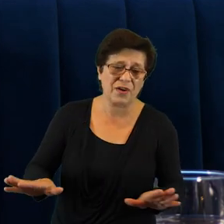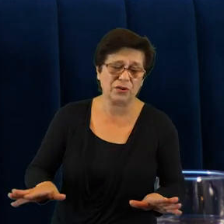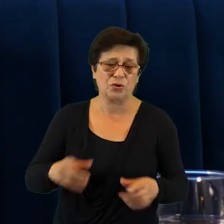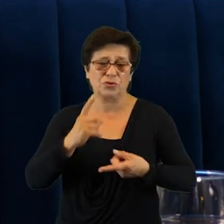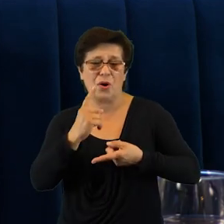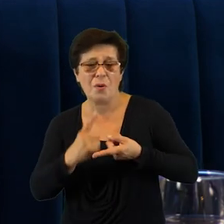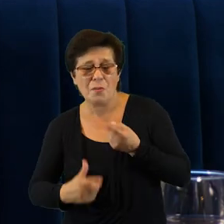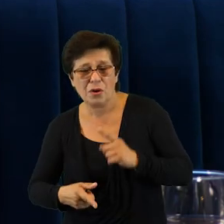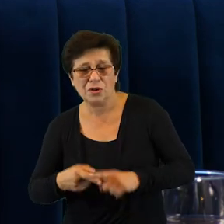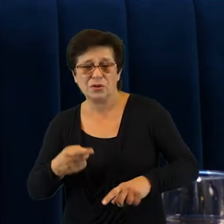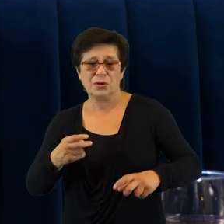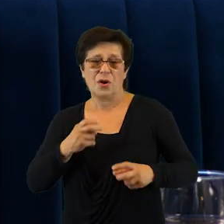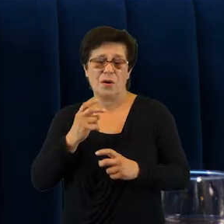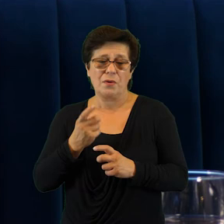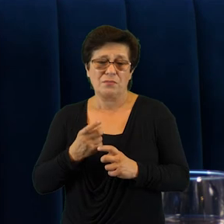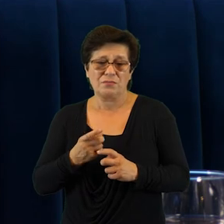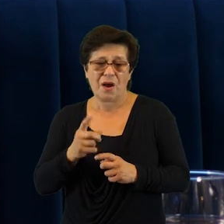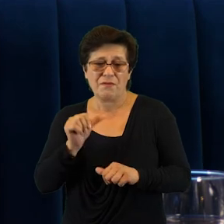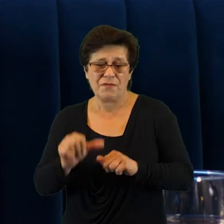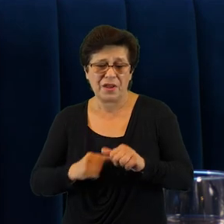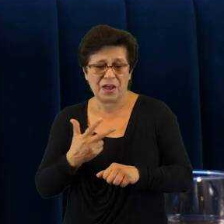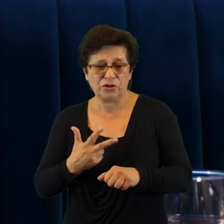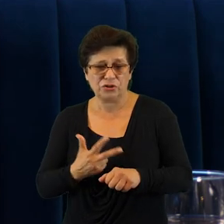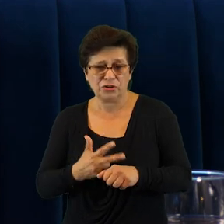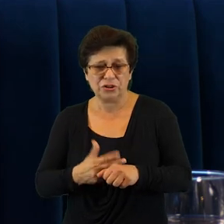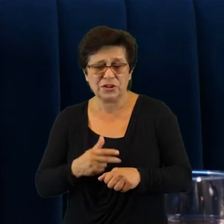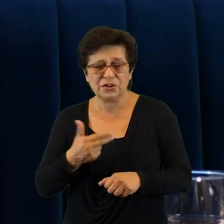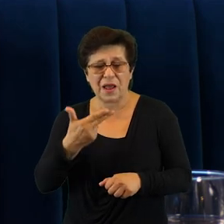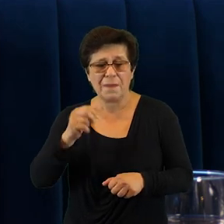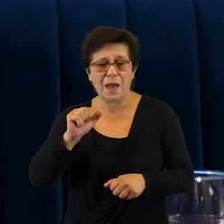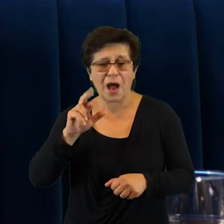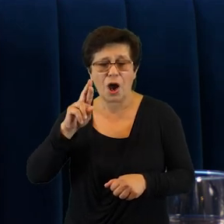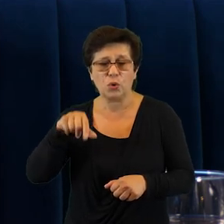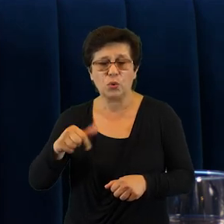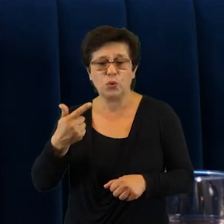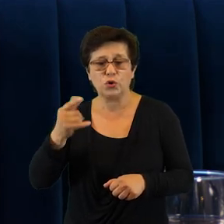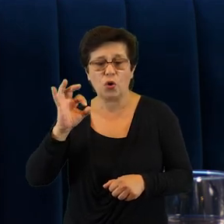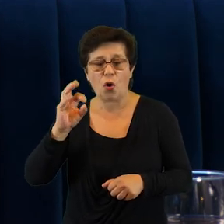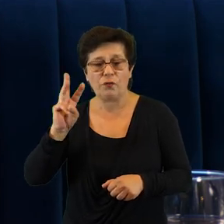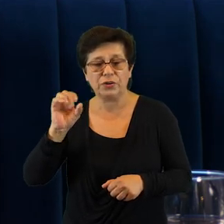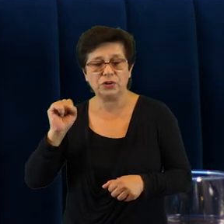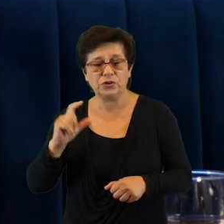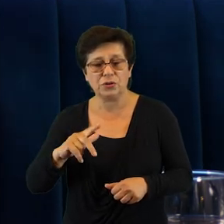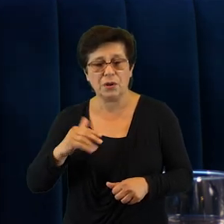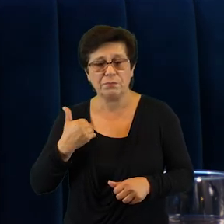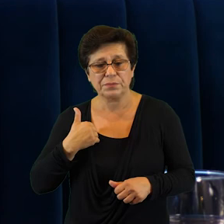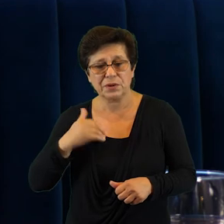Narasta w latach 30., po zabójstwie Narutowicza. Zwłaszcza po Berezie Kartuskiej.